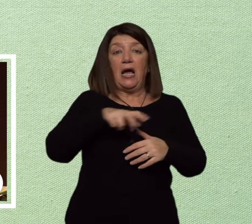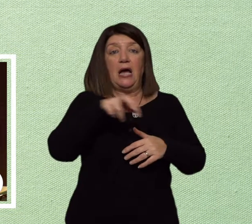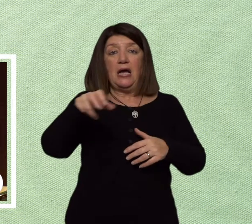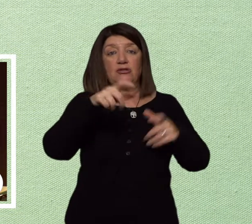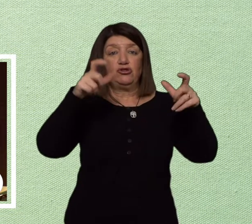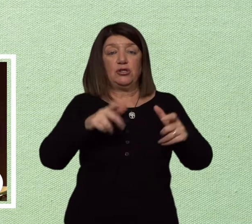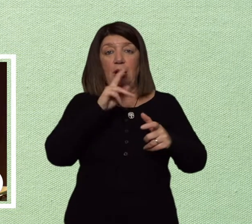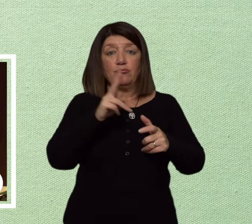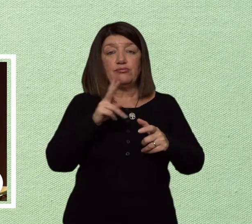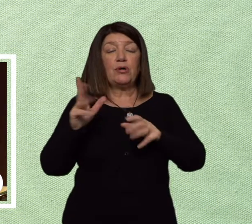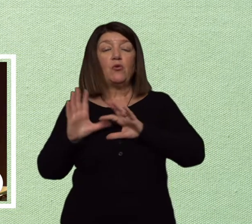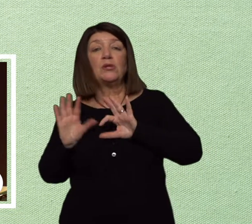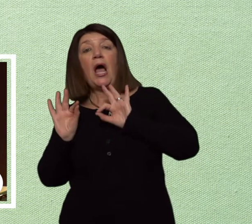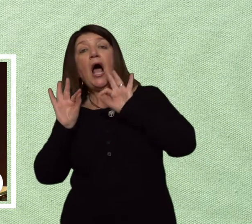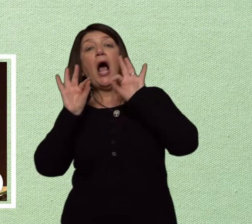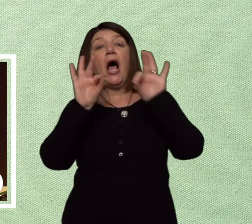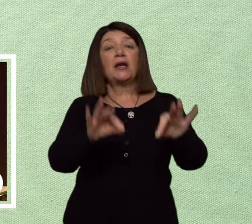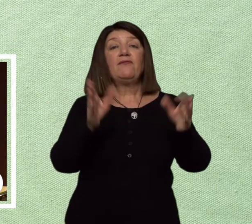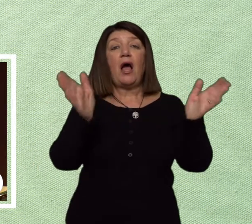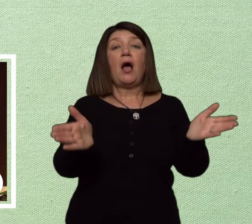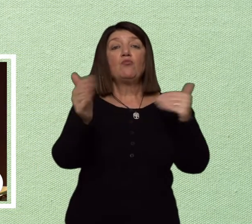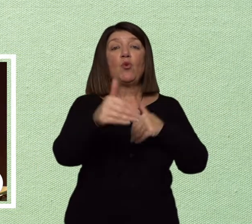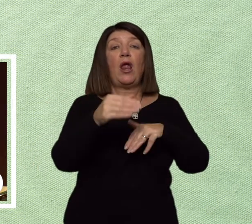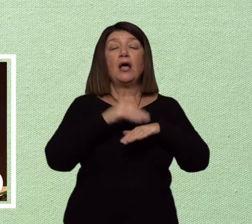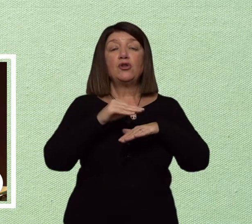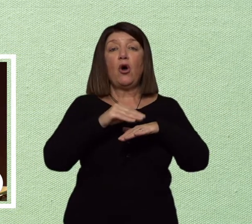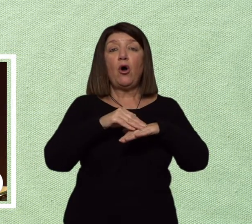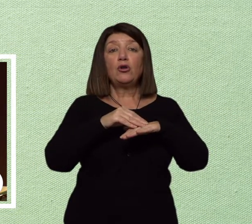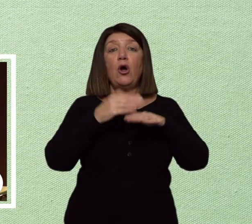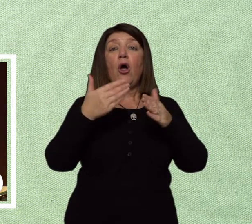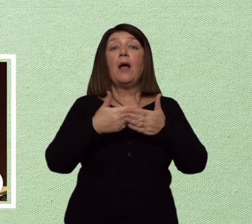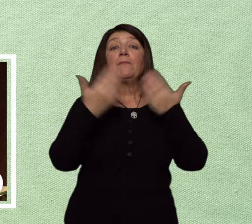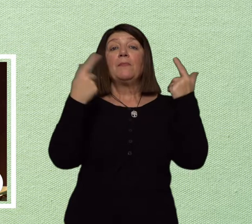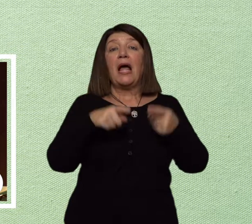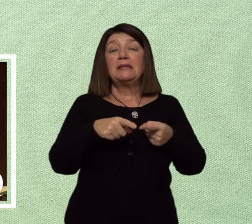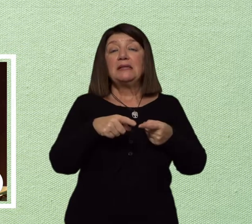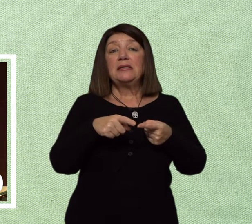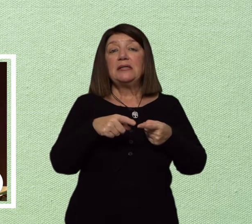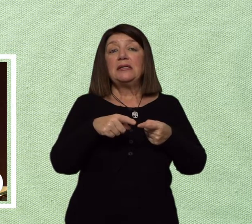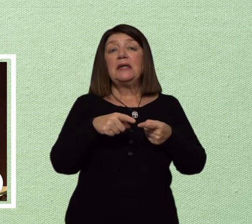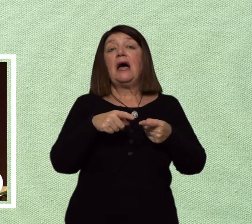all'ambulatorio che nella stessa mattinata può fare più cose, quindi può fare il PAP test, può fare la